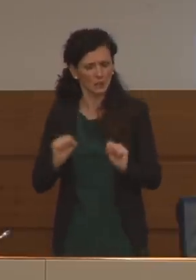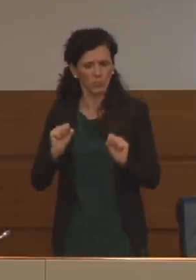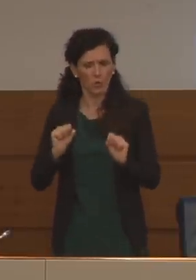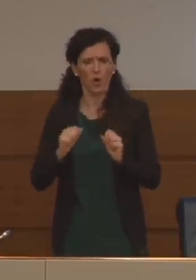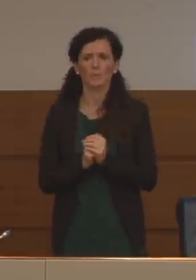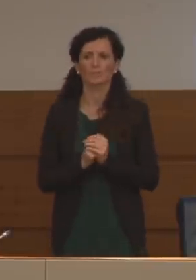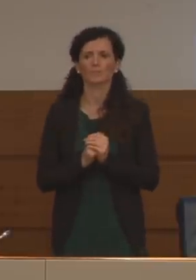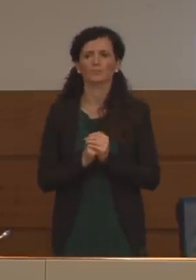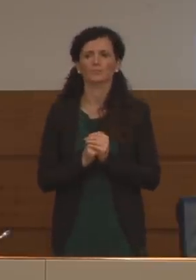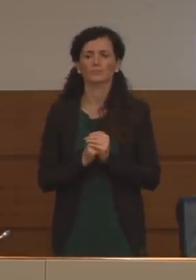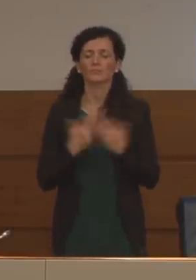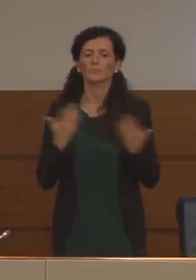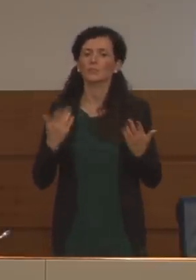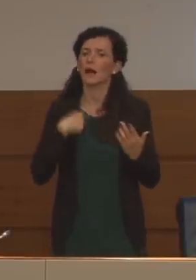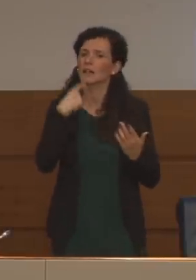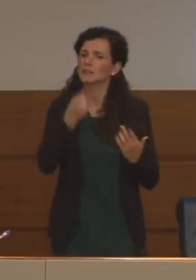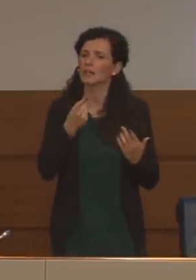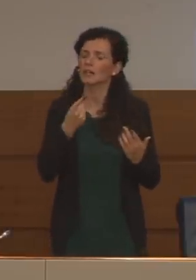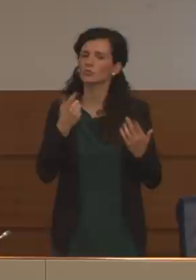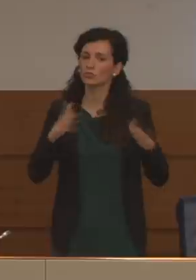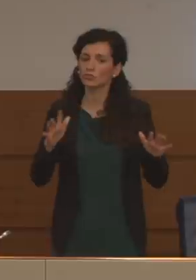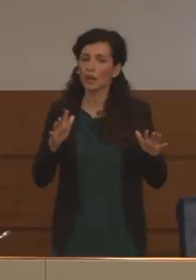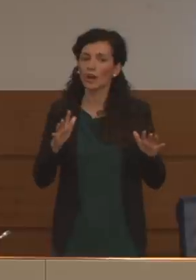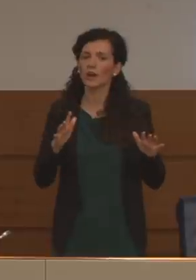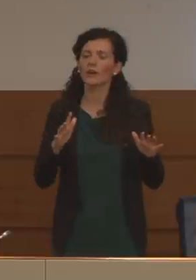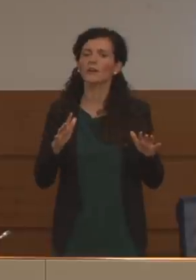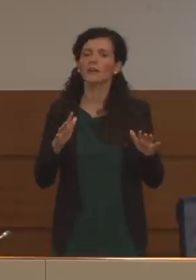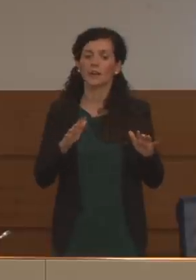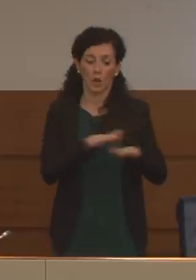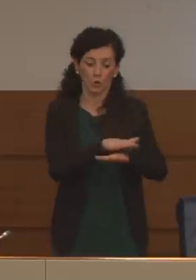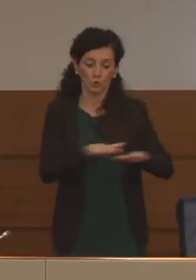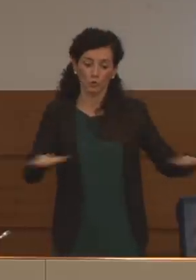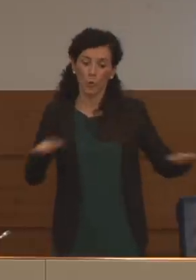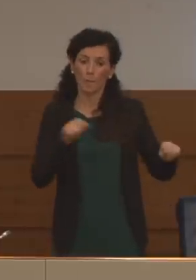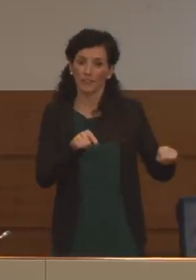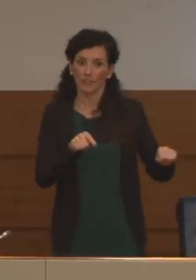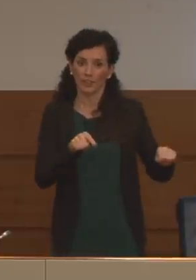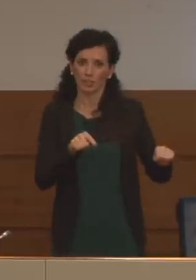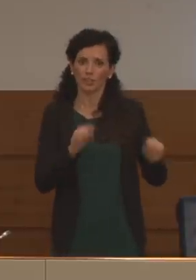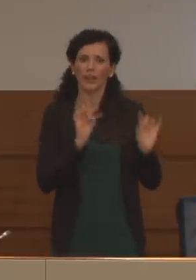detti alcuni elementi importanti, il virus si trasmette attraverso